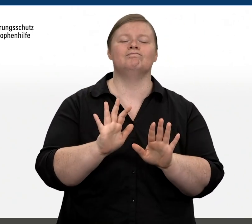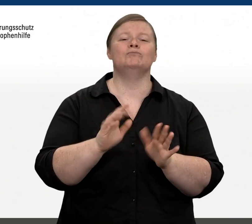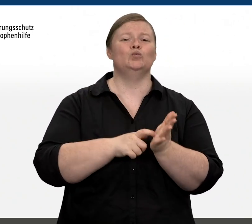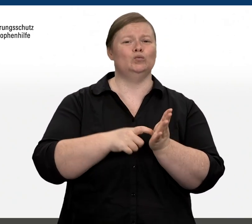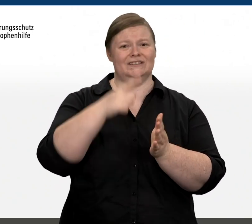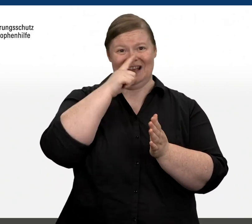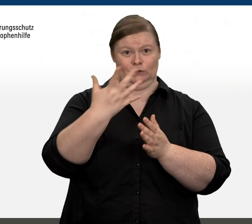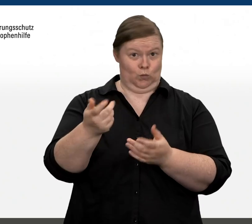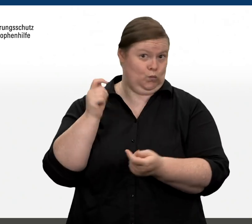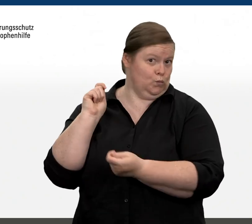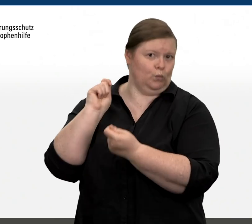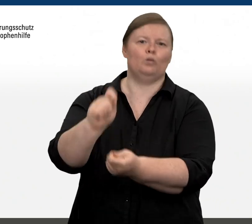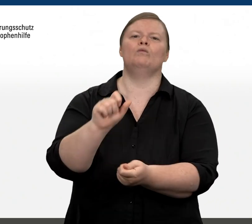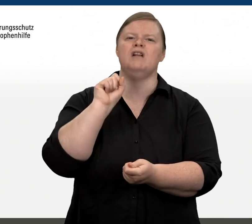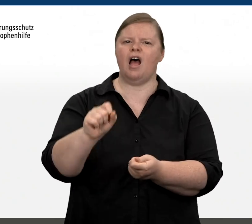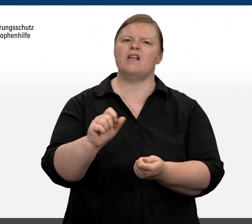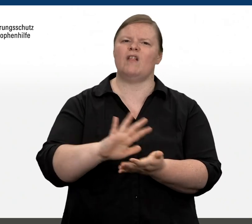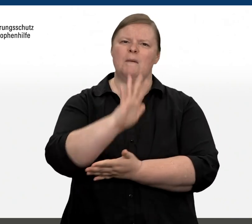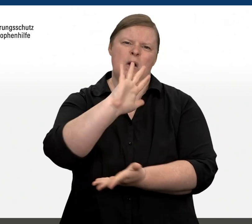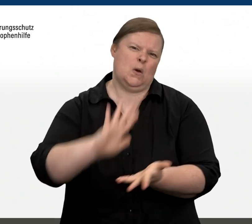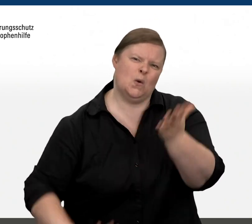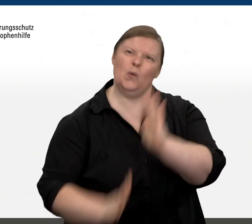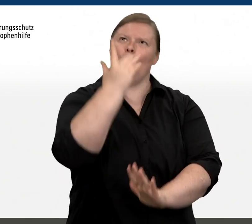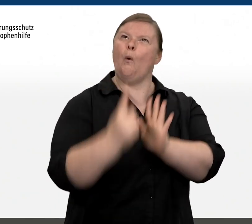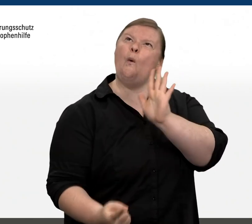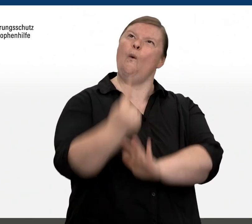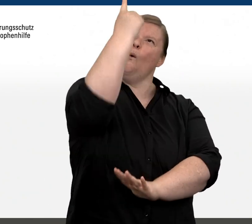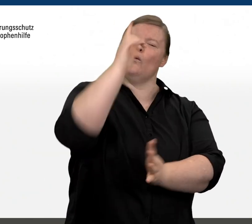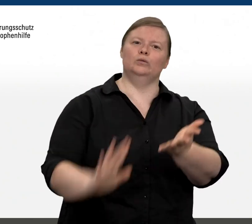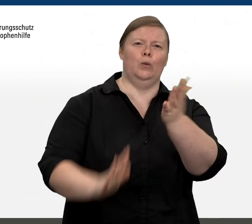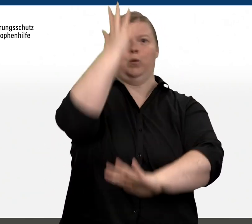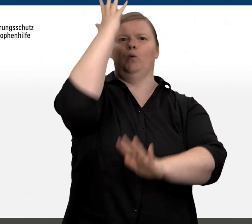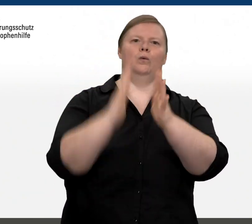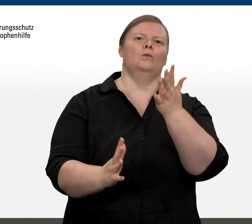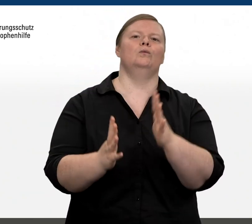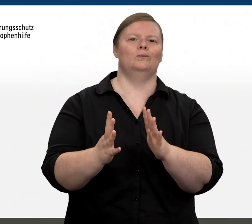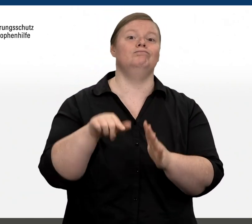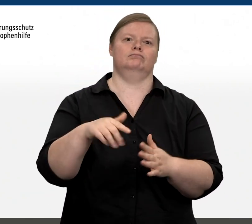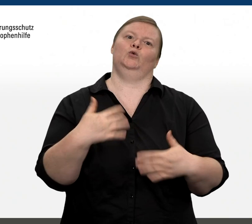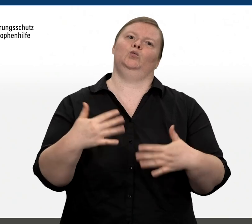Dadurch kann eine sehr hohe Stichflamme entstehen